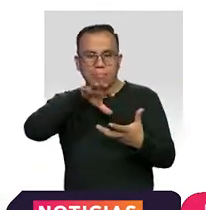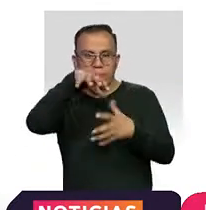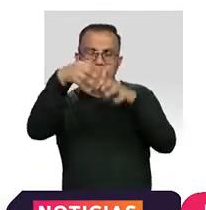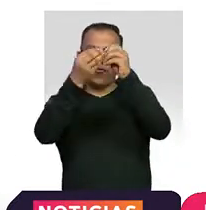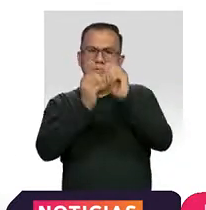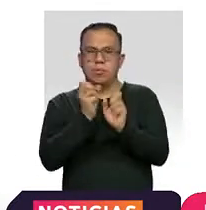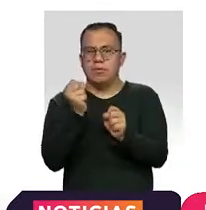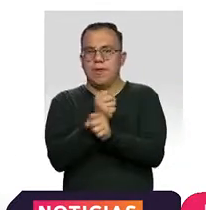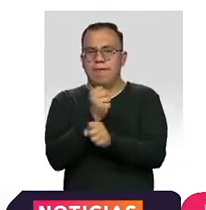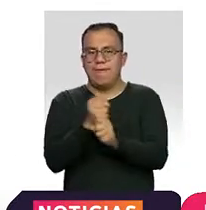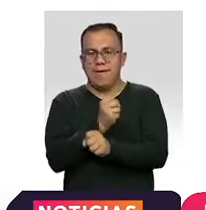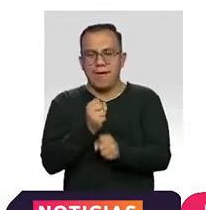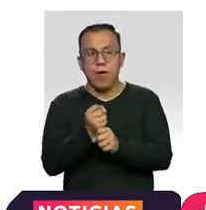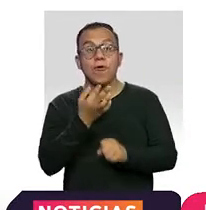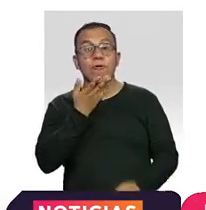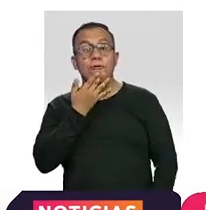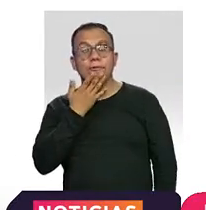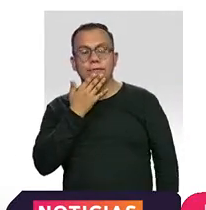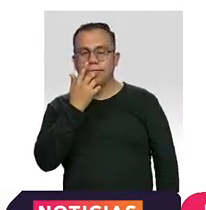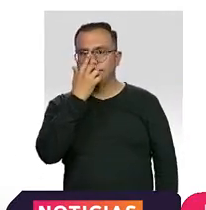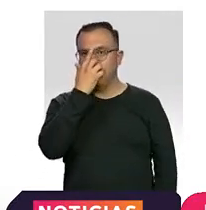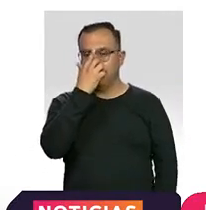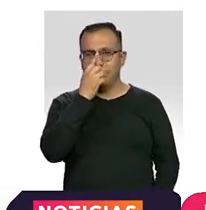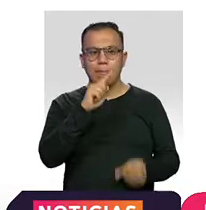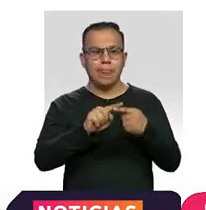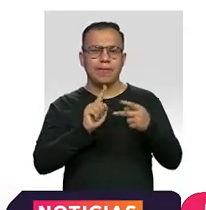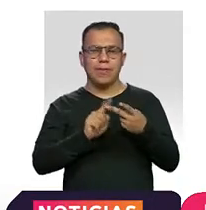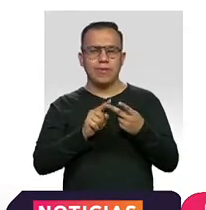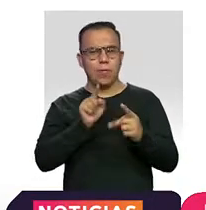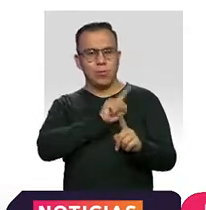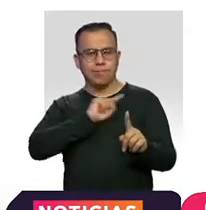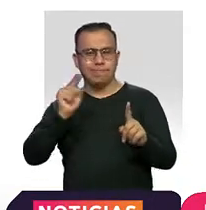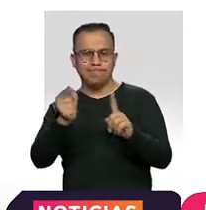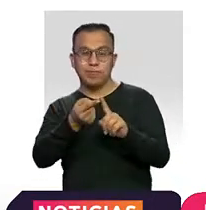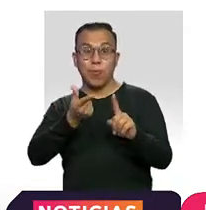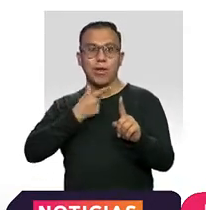ES UNA TRANSICIóN MUY INTERESANTE EN LA QUE VEMOS EL